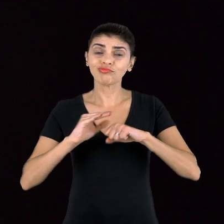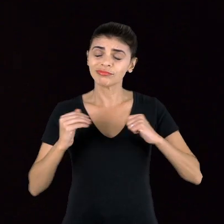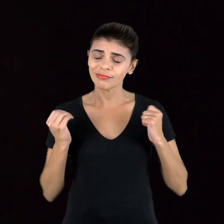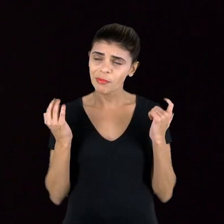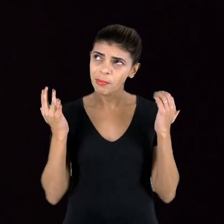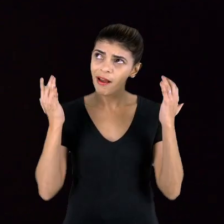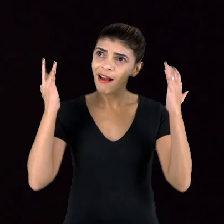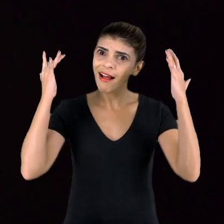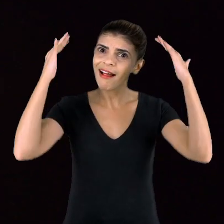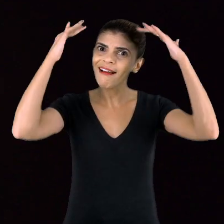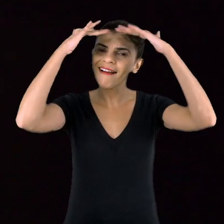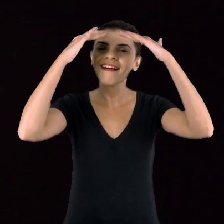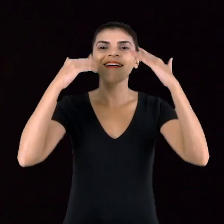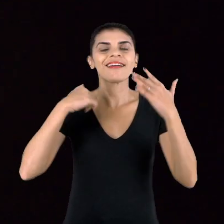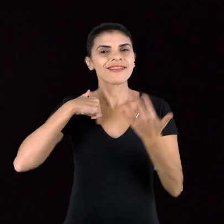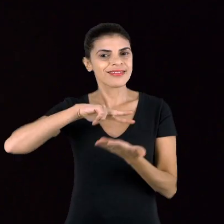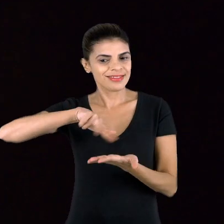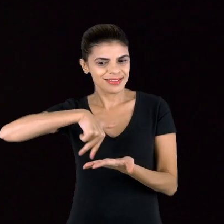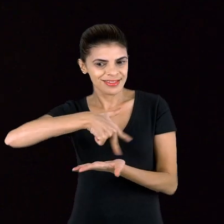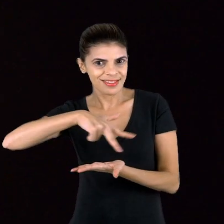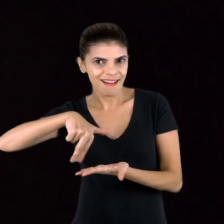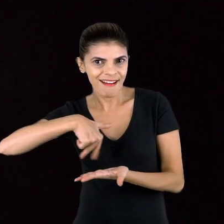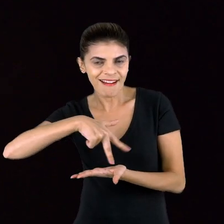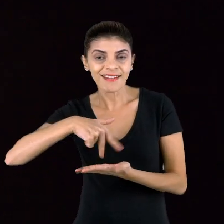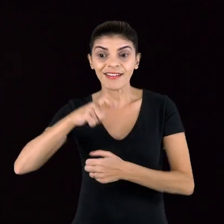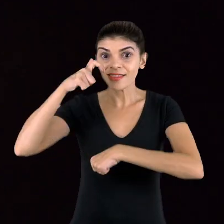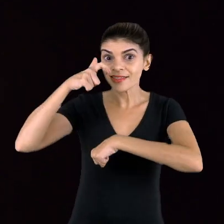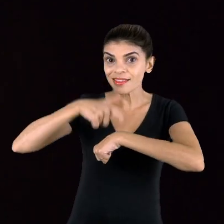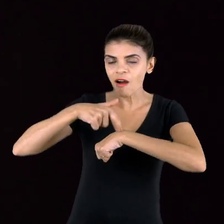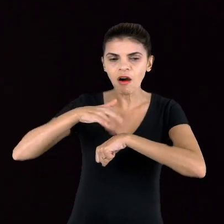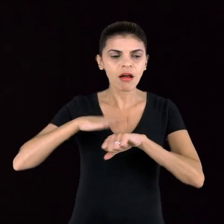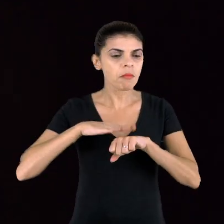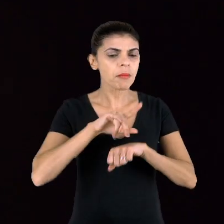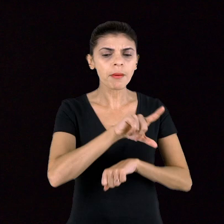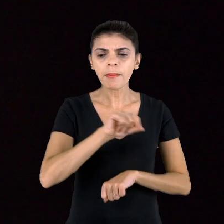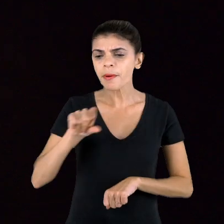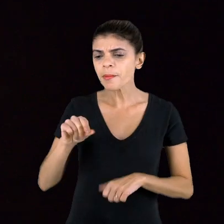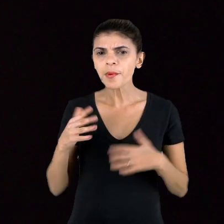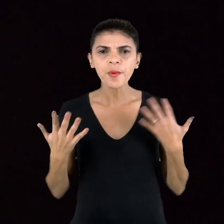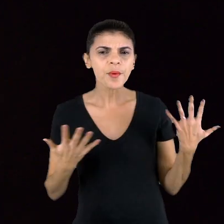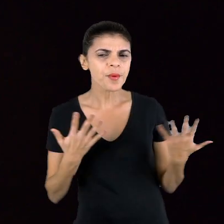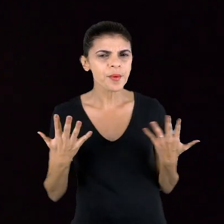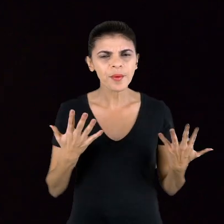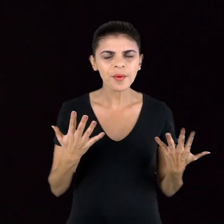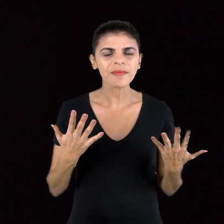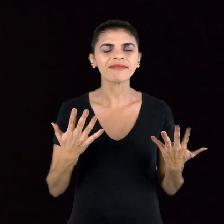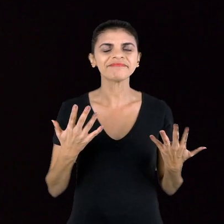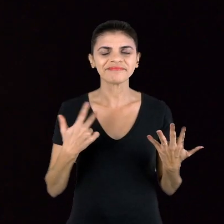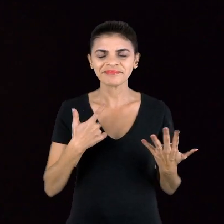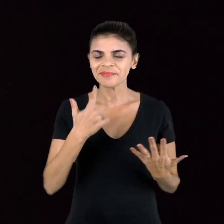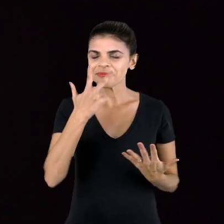eu acho que na hora de fazer as escolhas, a gente... a gente vai pra aquilo que...